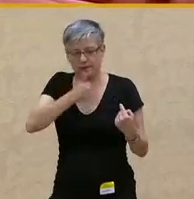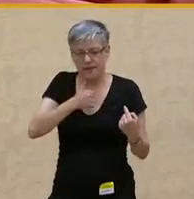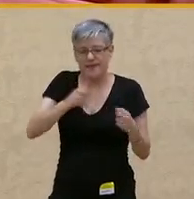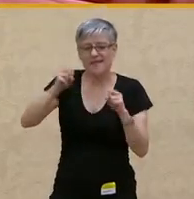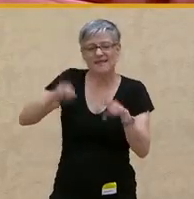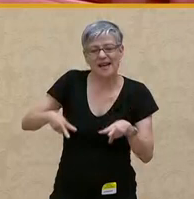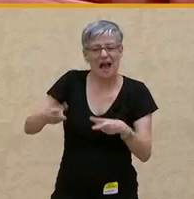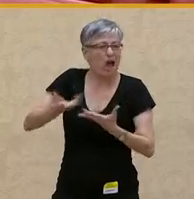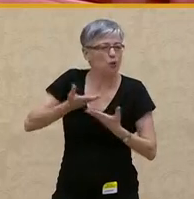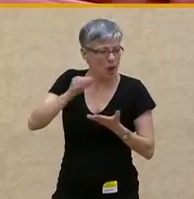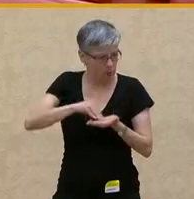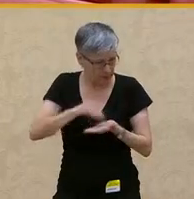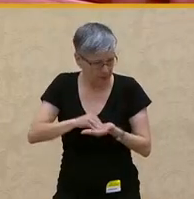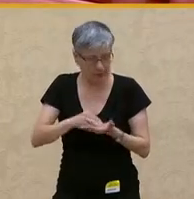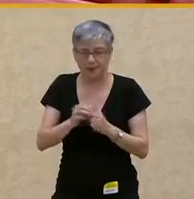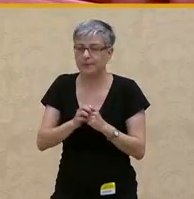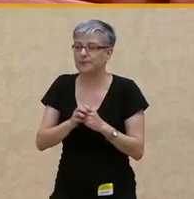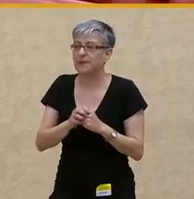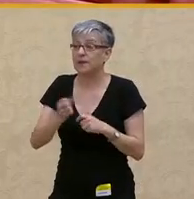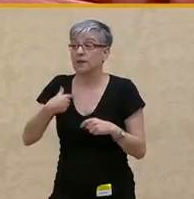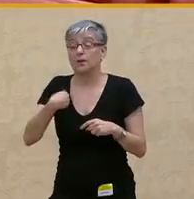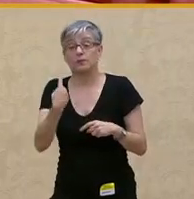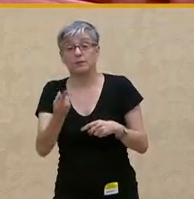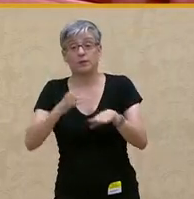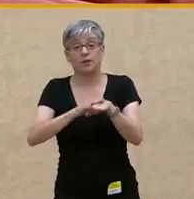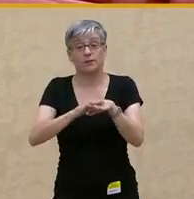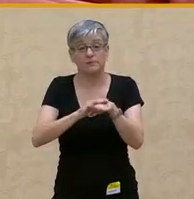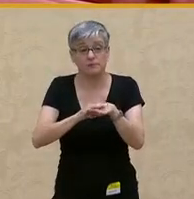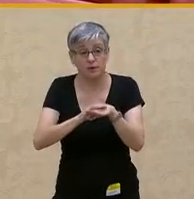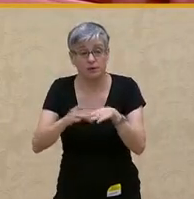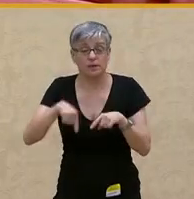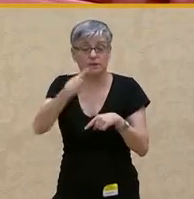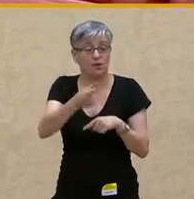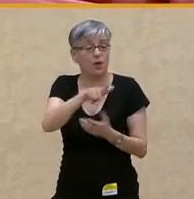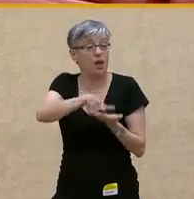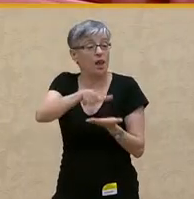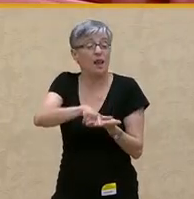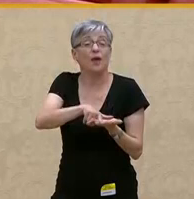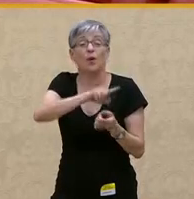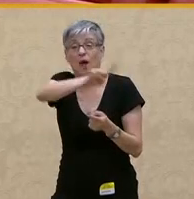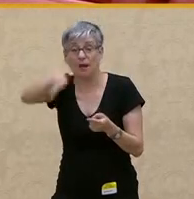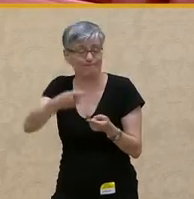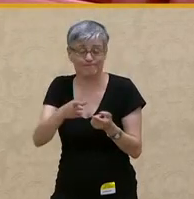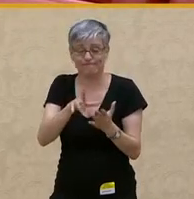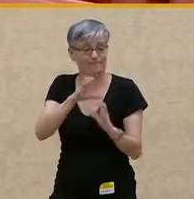Y disculpadme por no poder comunicarme en la lengua materna de muchos de vosotros y